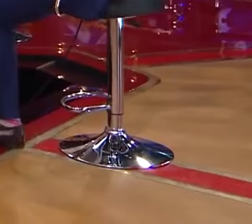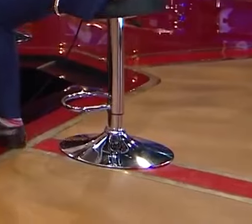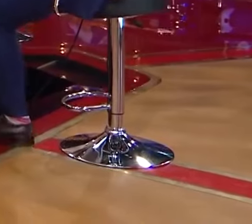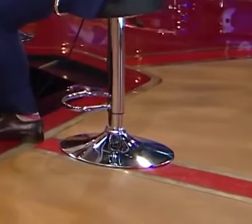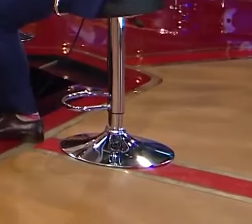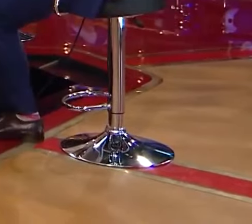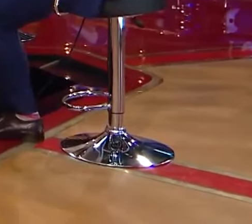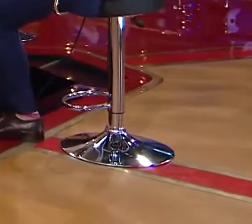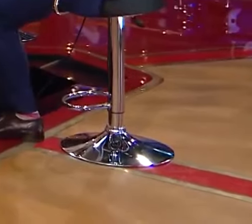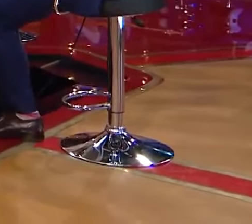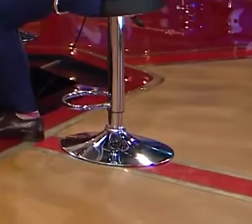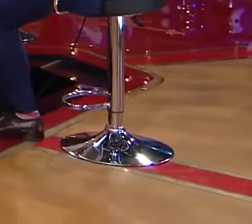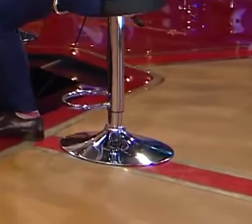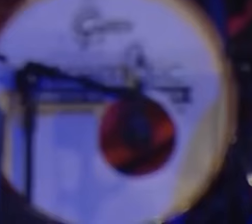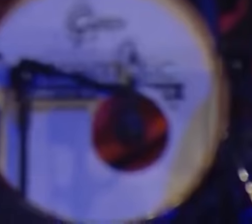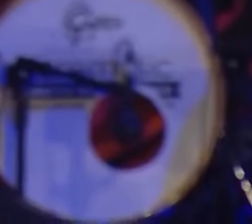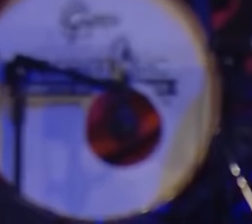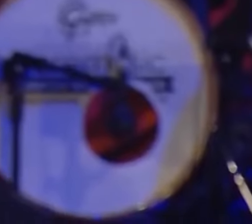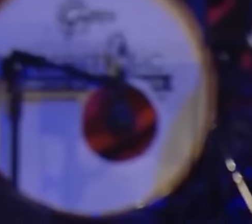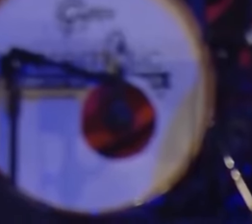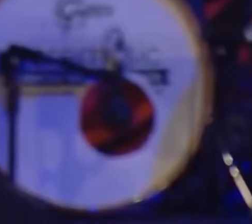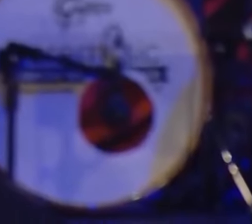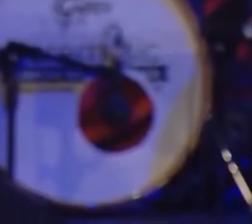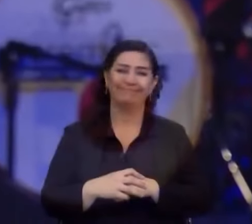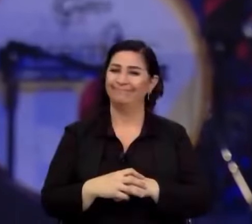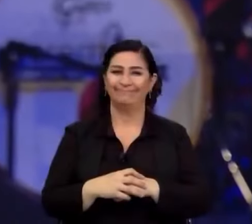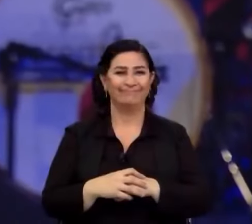evlendiğinizde böyle bir fanteziyi düşünüyor musunuz y bayağı bildiğim